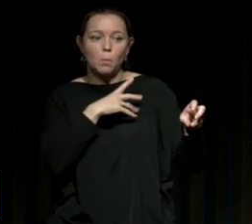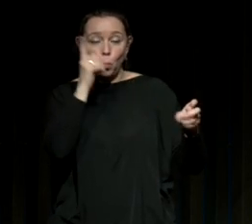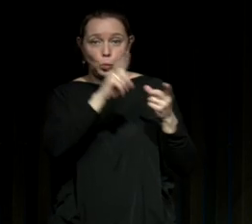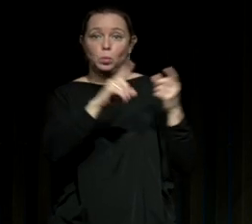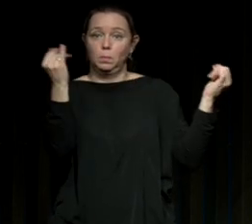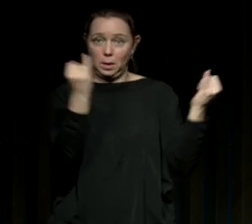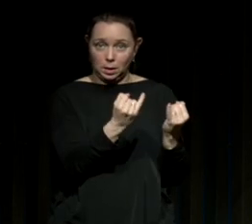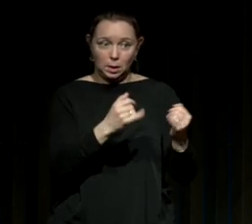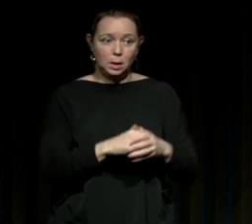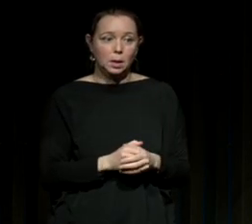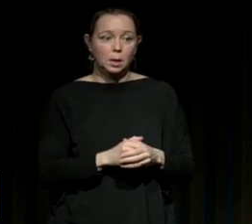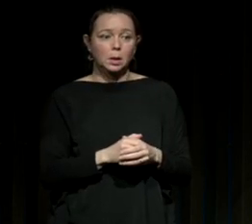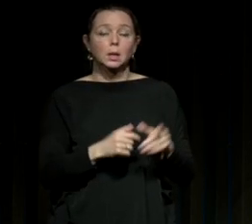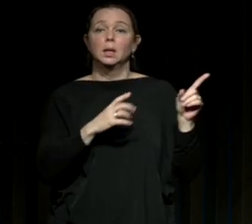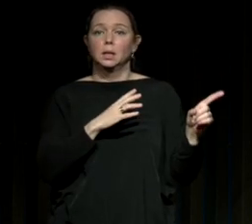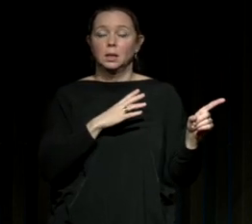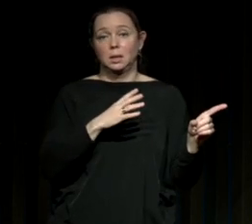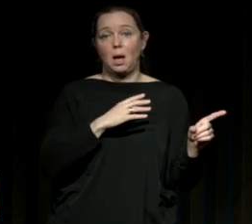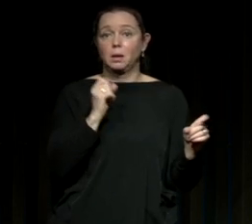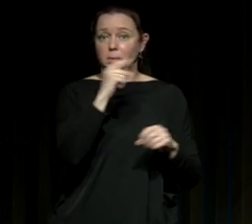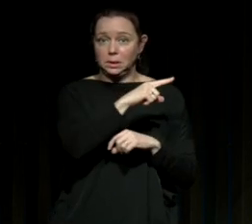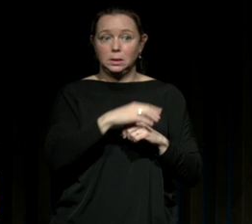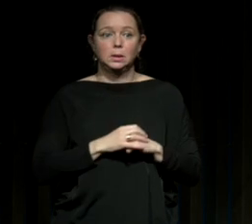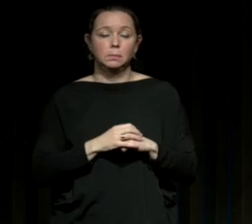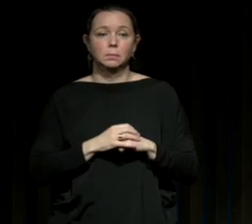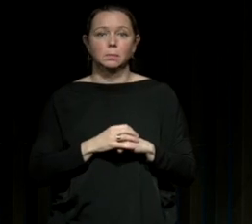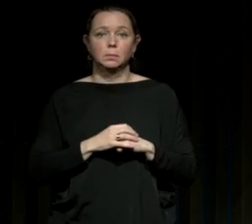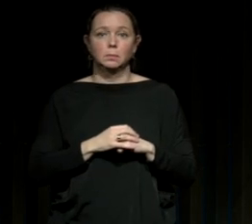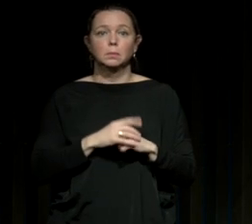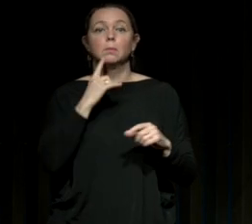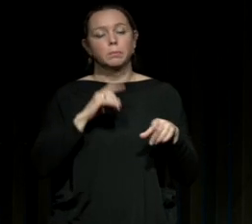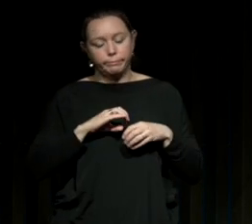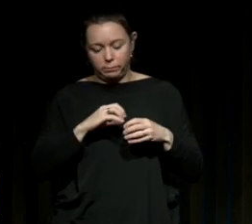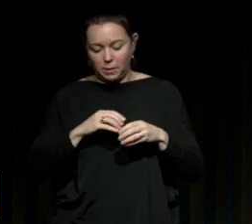appelle la sleeve gastrectomie et puis le bypass gastrique court-circuit gastrique voilà ça ce sont